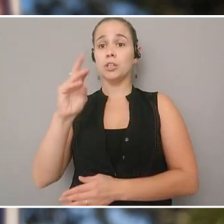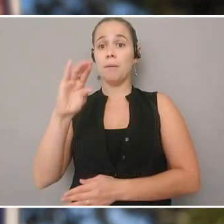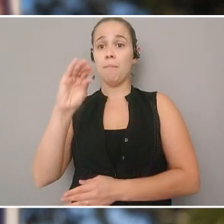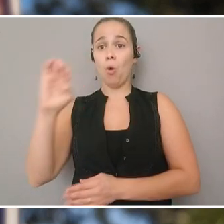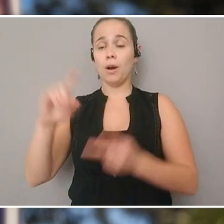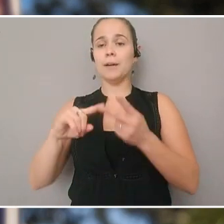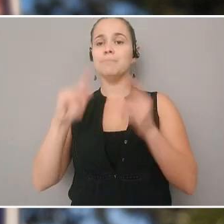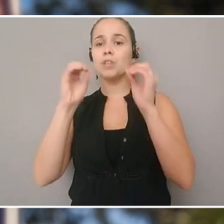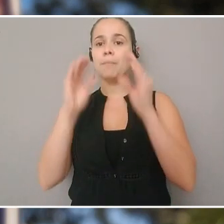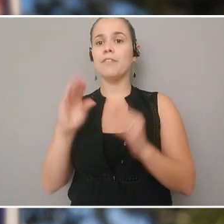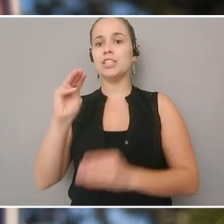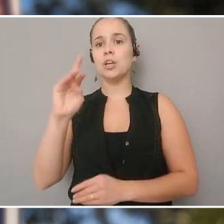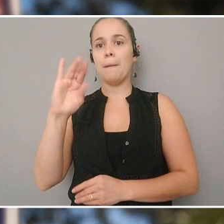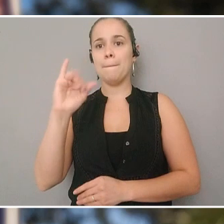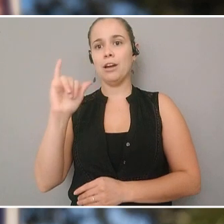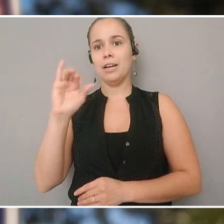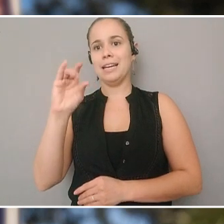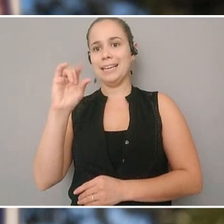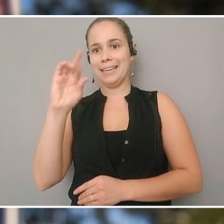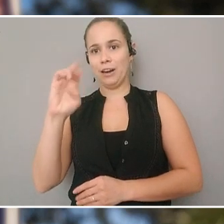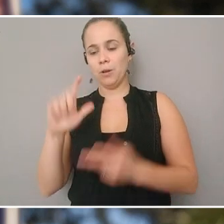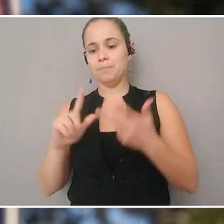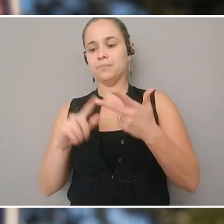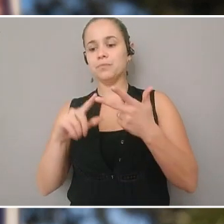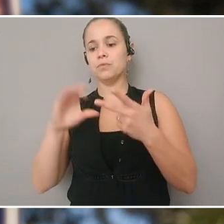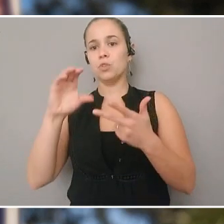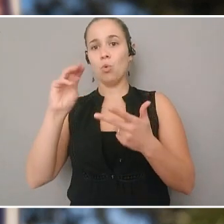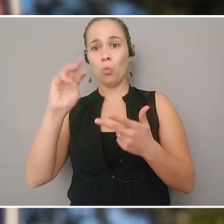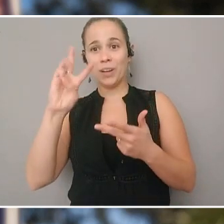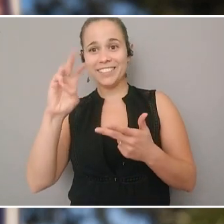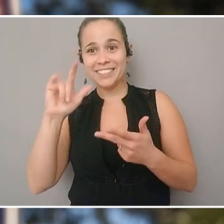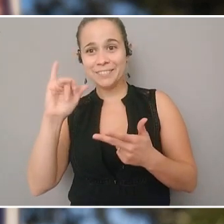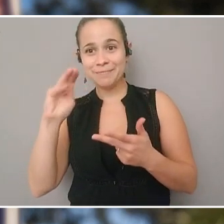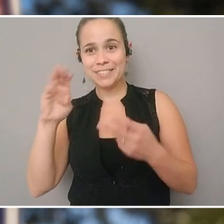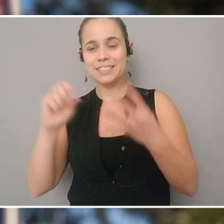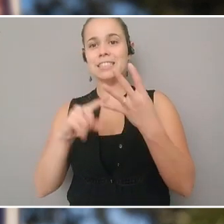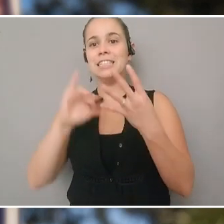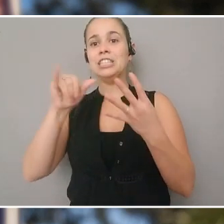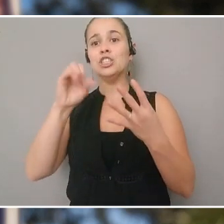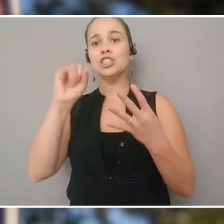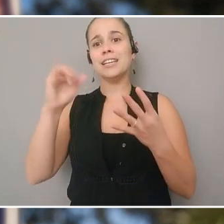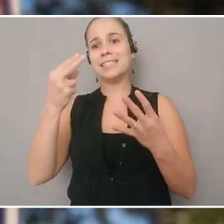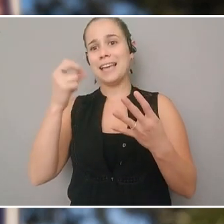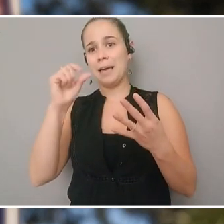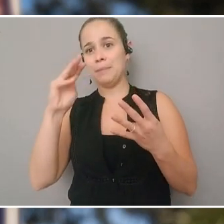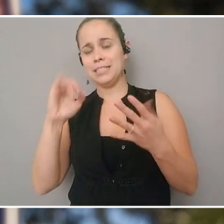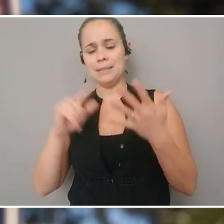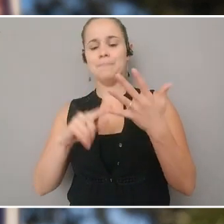Marian Carroll, Kweku Williams, Jess